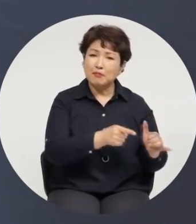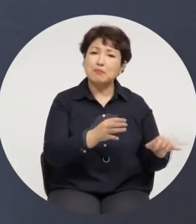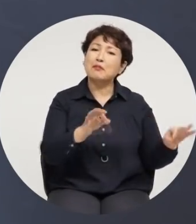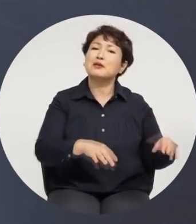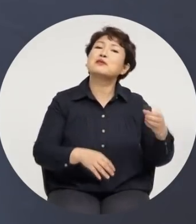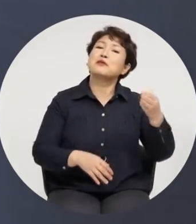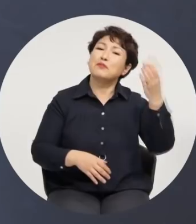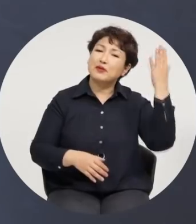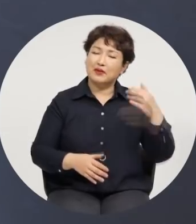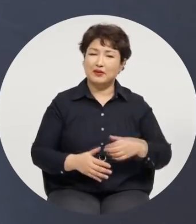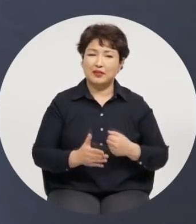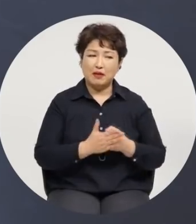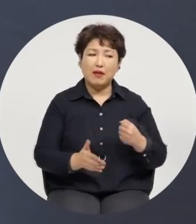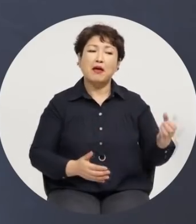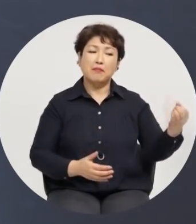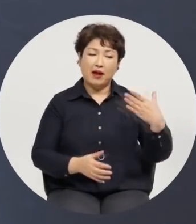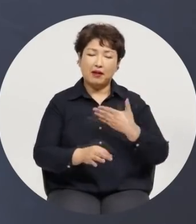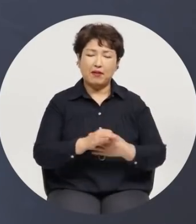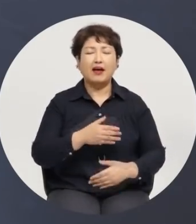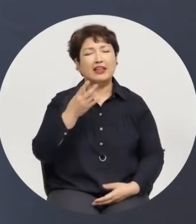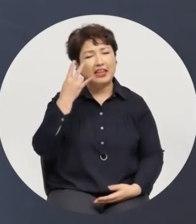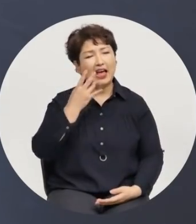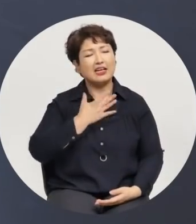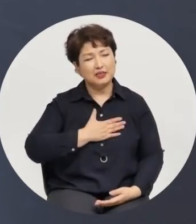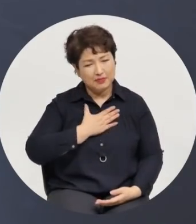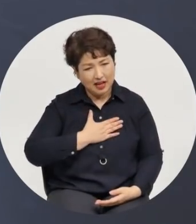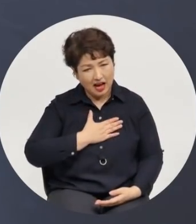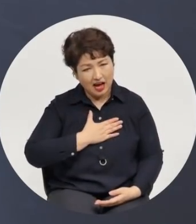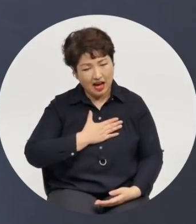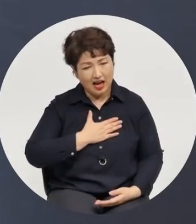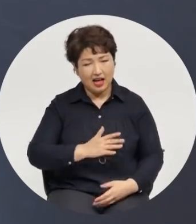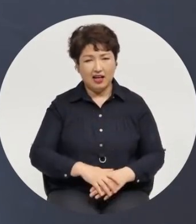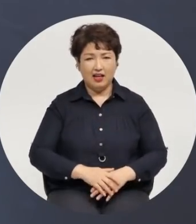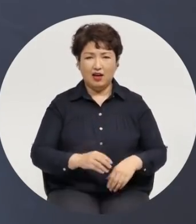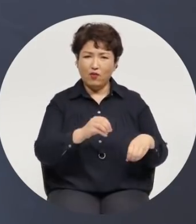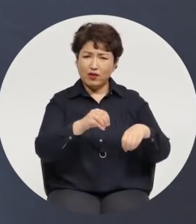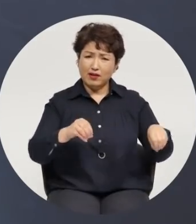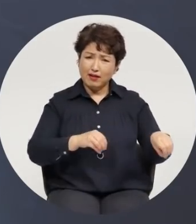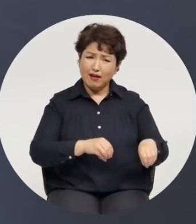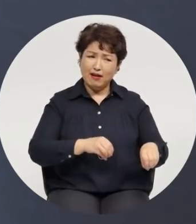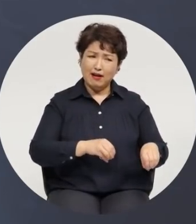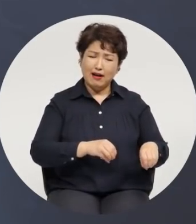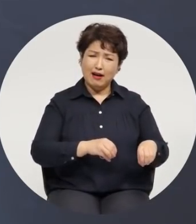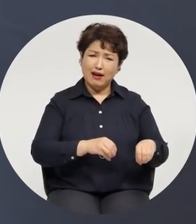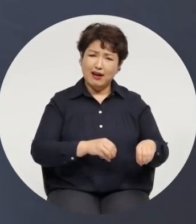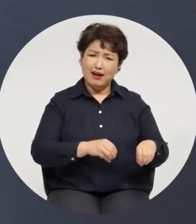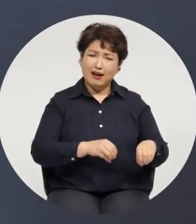또 뭐라고 하면 "알겠습니다" 하면 돼요 그걸 가지고 자꾸 "이래라, 저래라" 하면 안 돼요